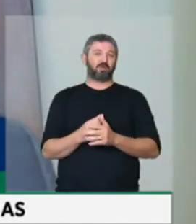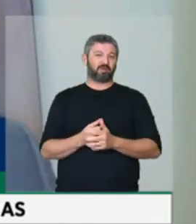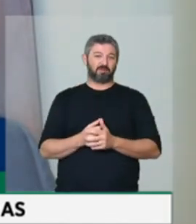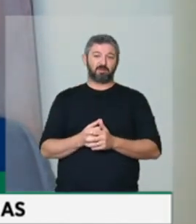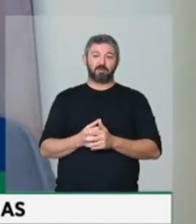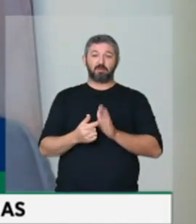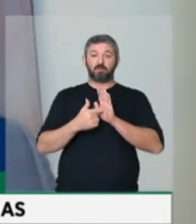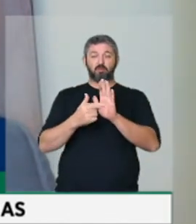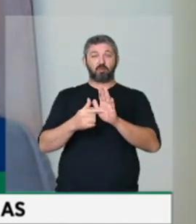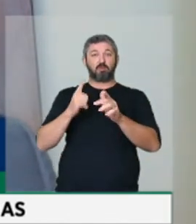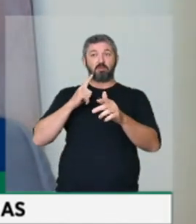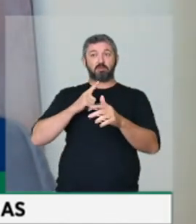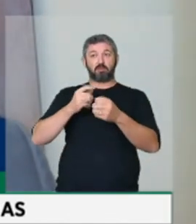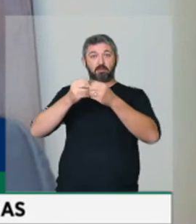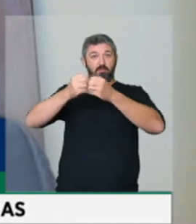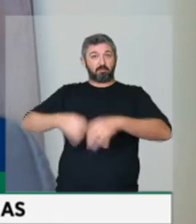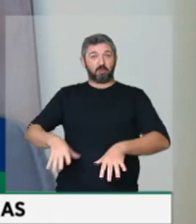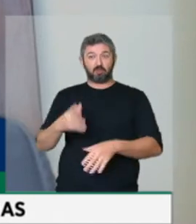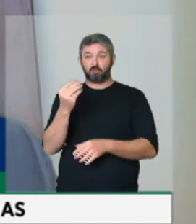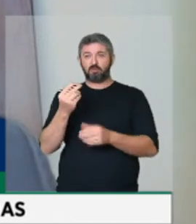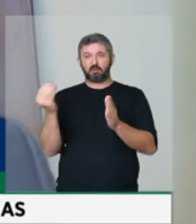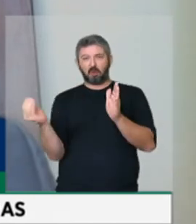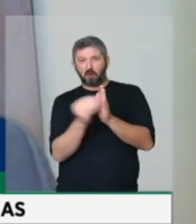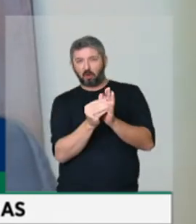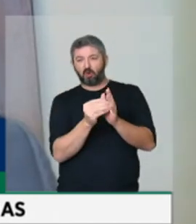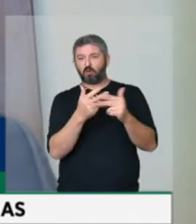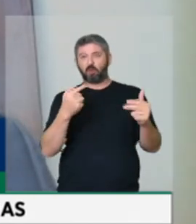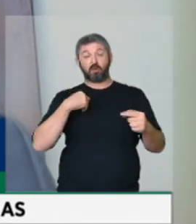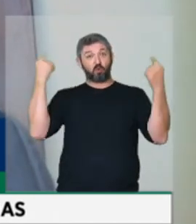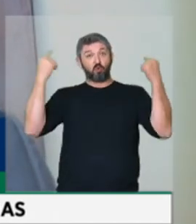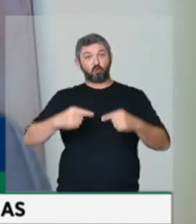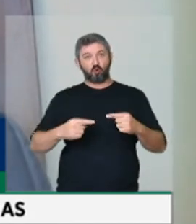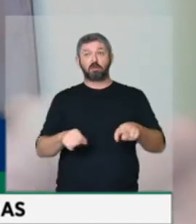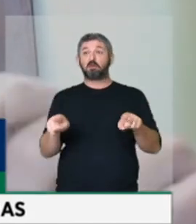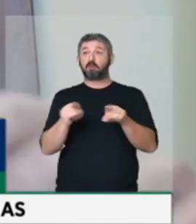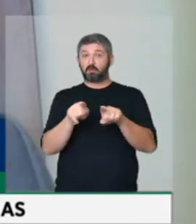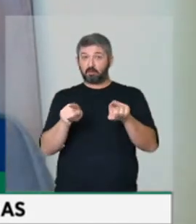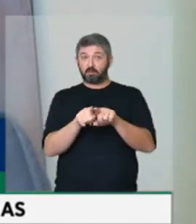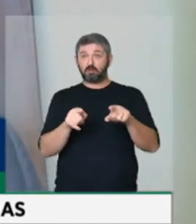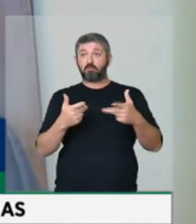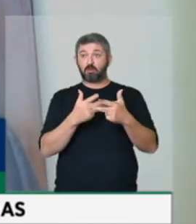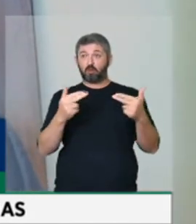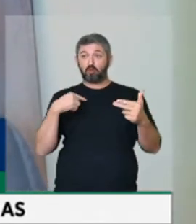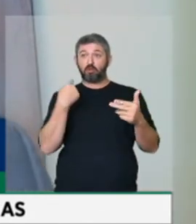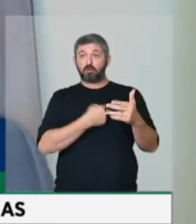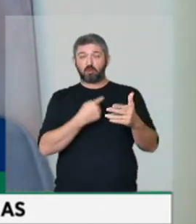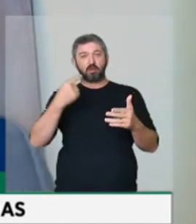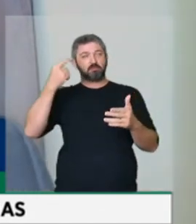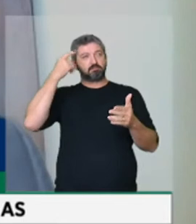É MUITO RUIM. APRESENTA RETROCESSOS, INCLUI ITENS QUE SOMOS TOTALMENTE CONTRA, INCLUSIVE ITENS QUE CONSEGUIMOS EVITAR NO PL DO